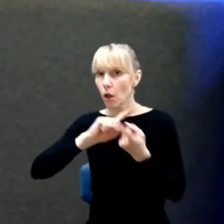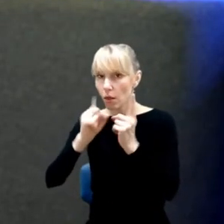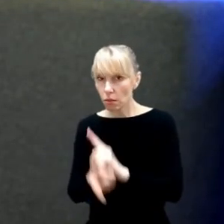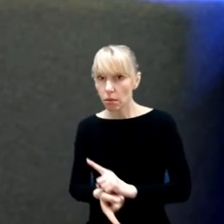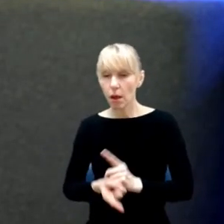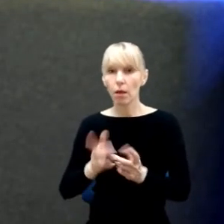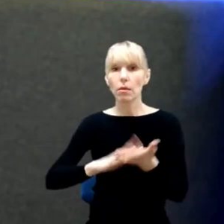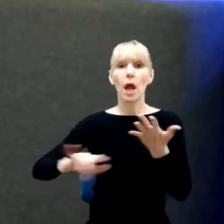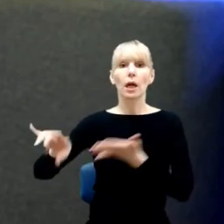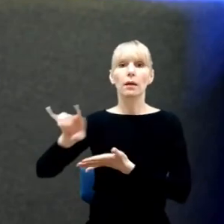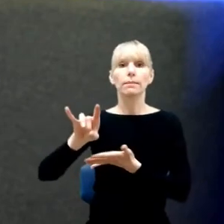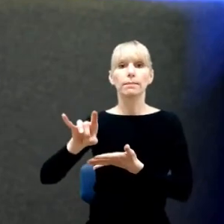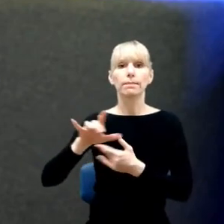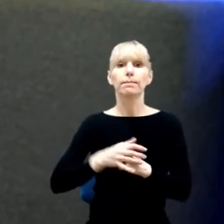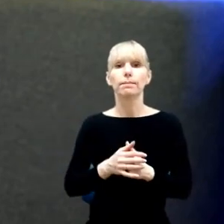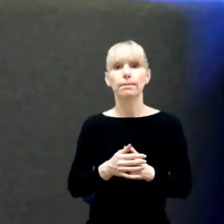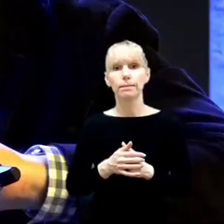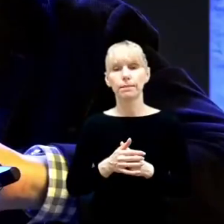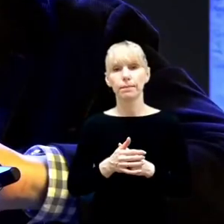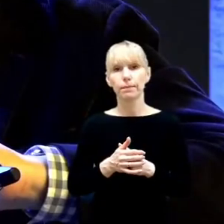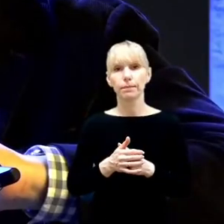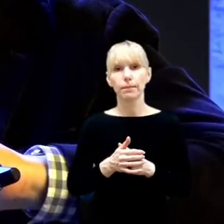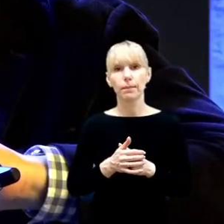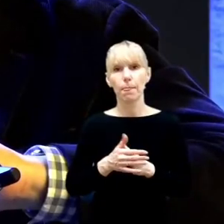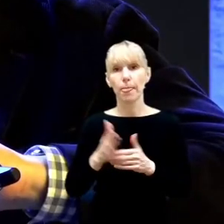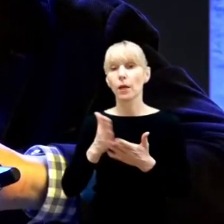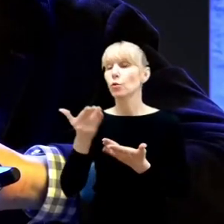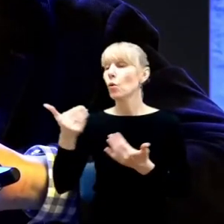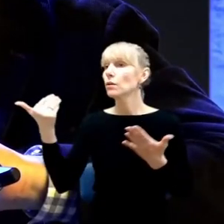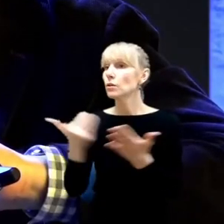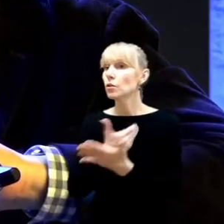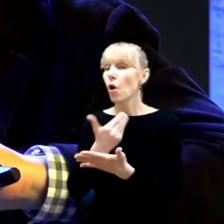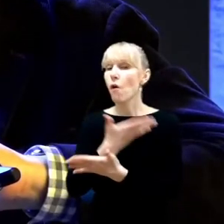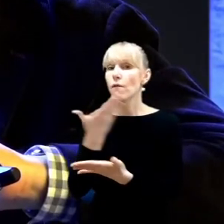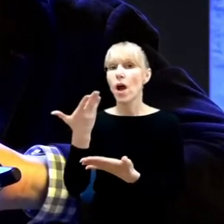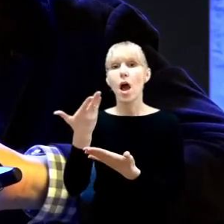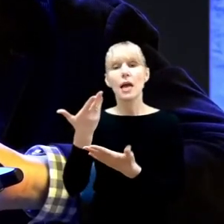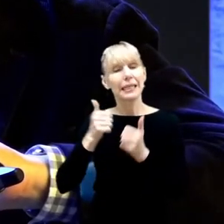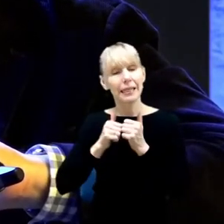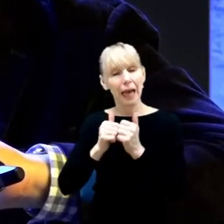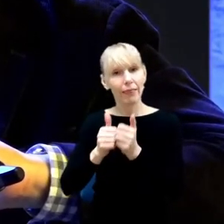rodzi się nowe zadanie dla gmin, dla TBS-ów,